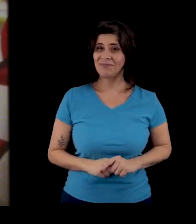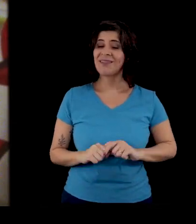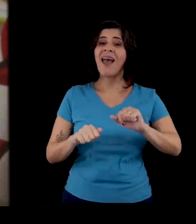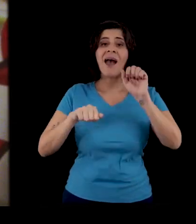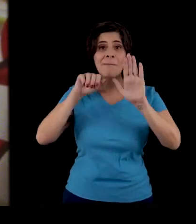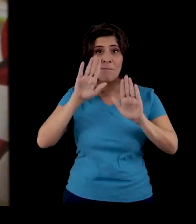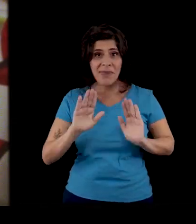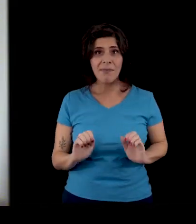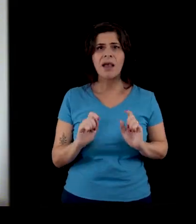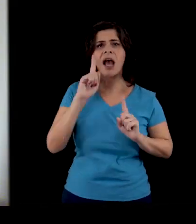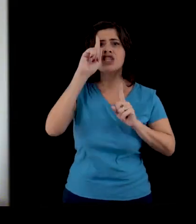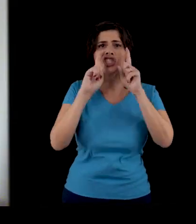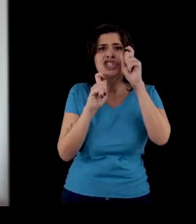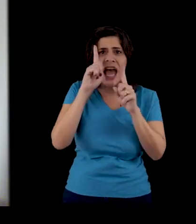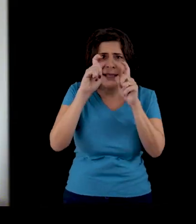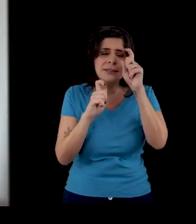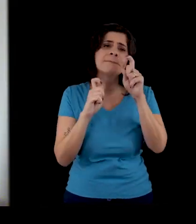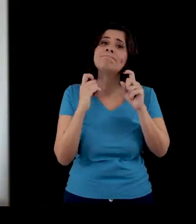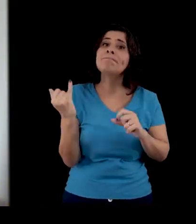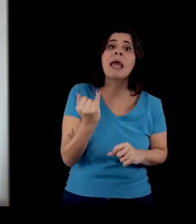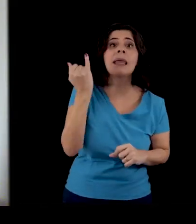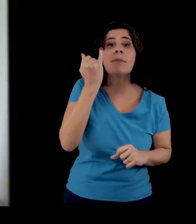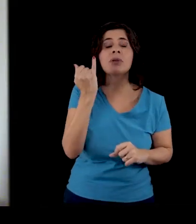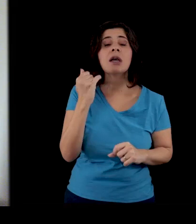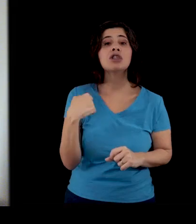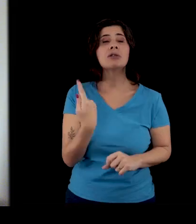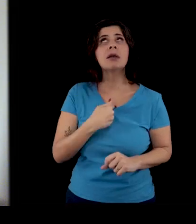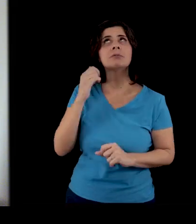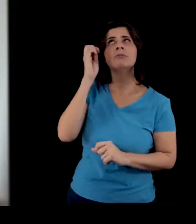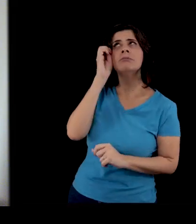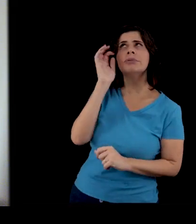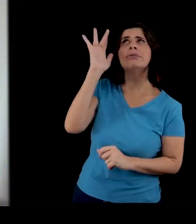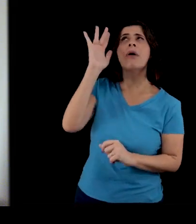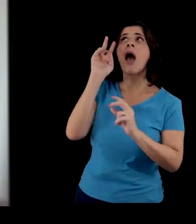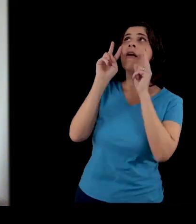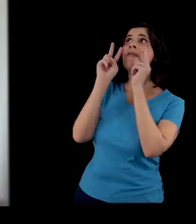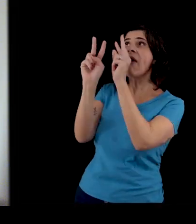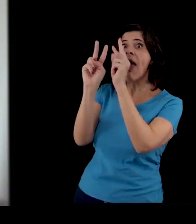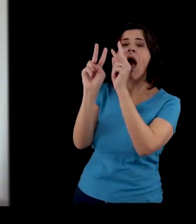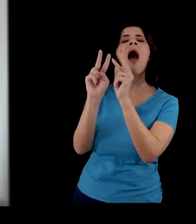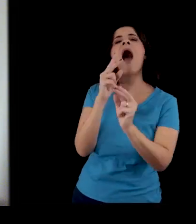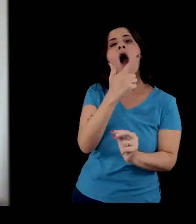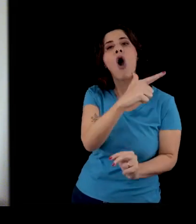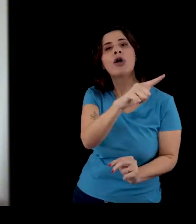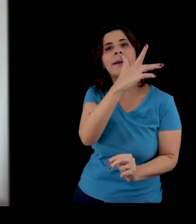Na mímica é importante que a gente enxergue o objeto para o outro conseguir enxergar.